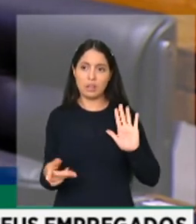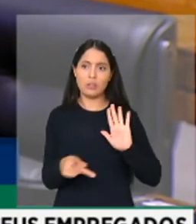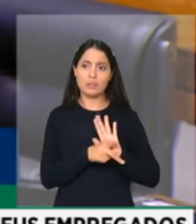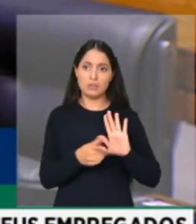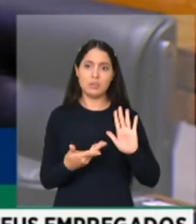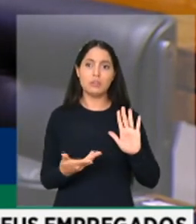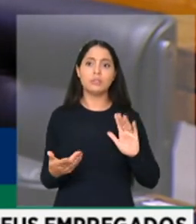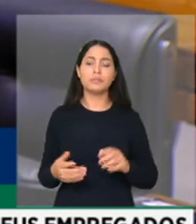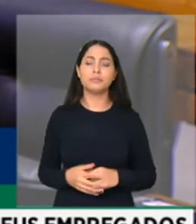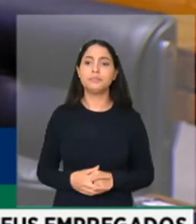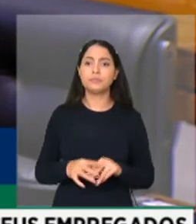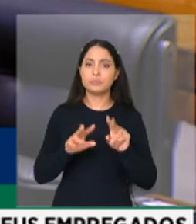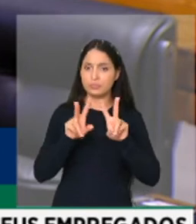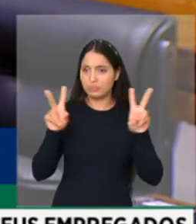DIVERGÊNCIA NO BLOCO SOBRE O ENTENDIMENTO DESSA COLOCAÇÃ